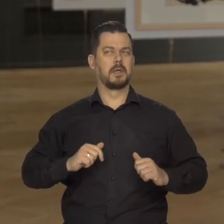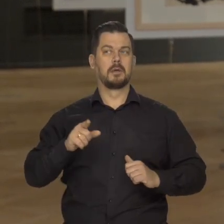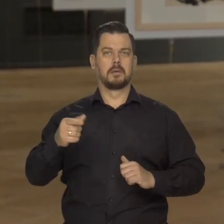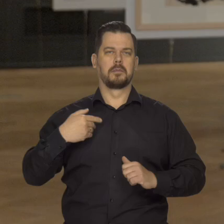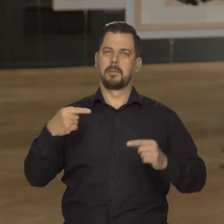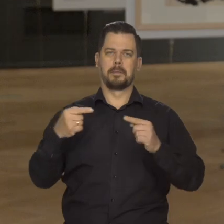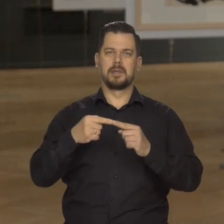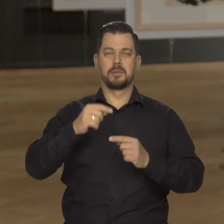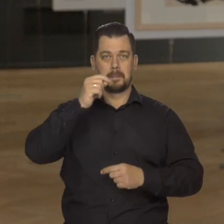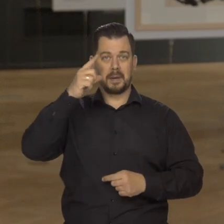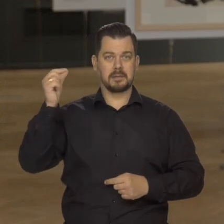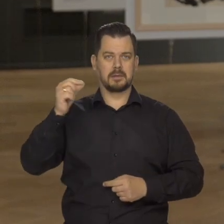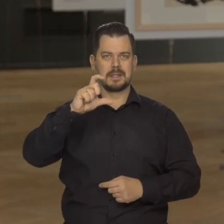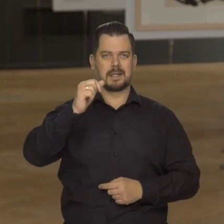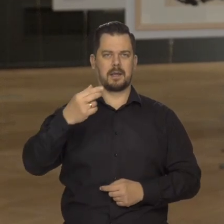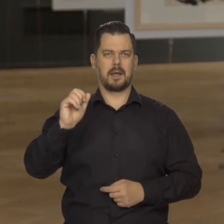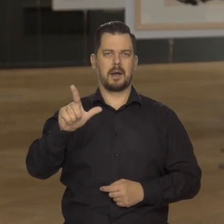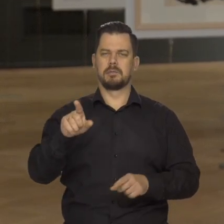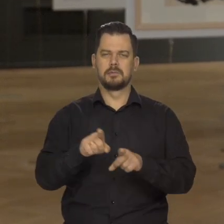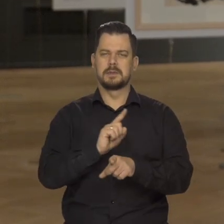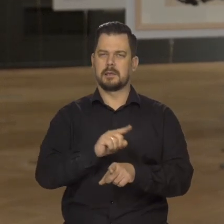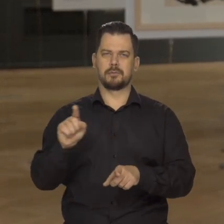bliskich tak Picassowi, jak i Celnikierowi.